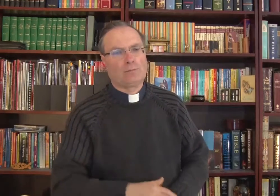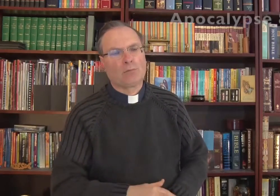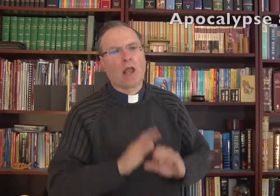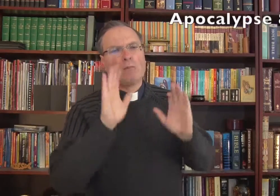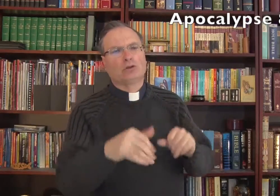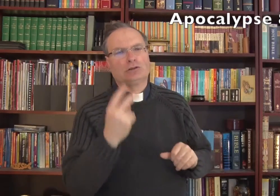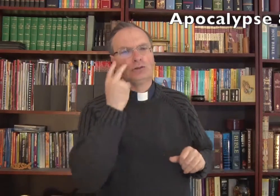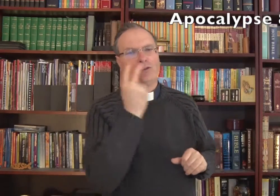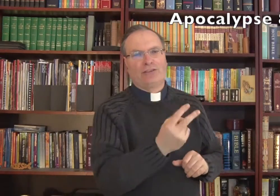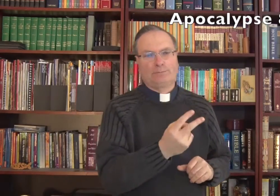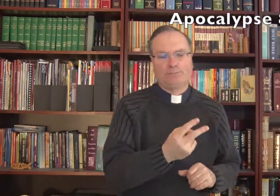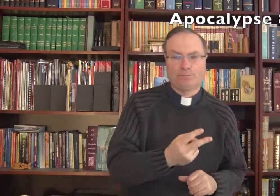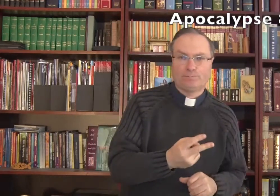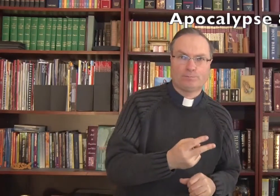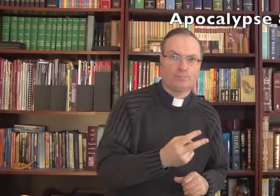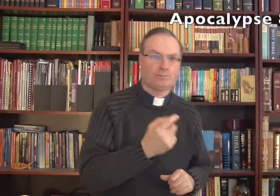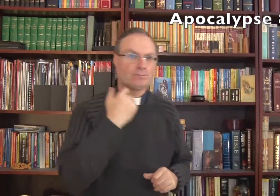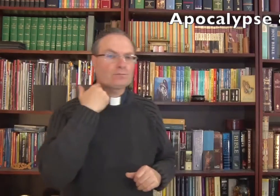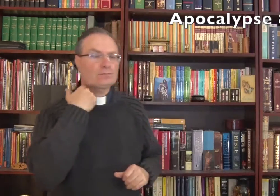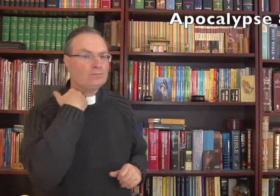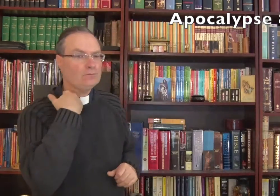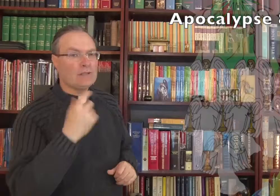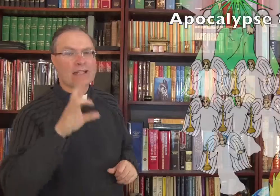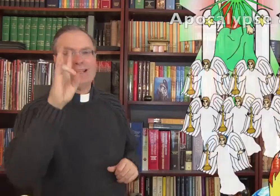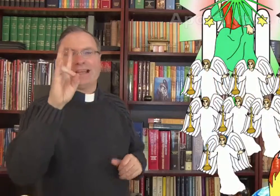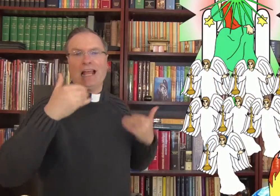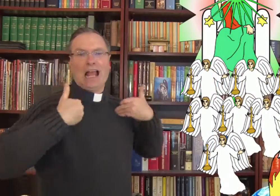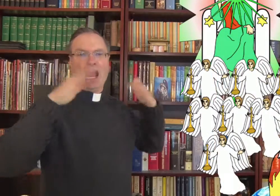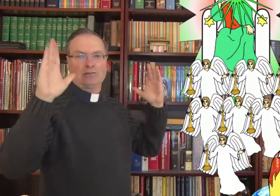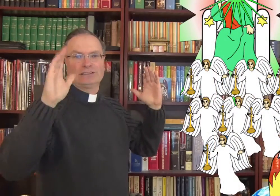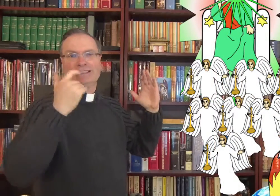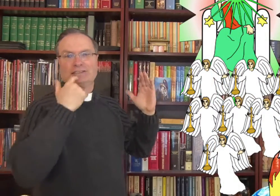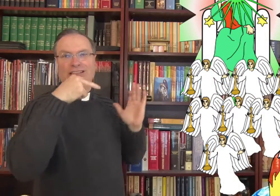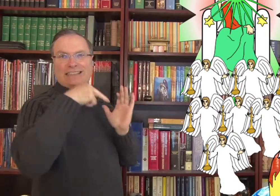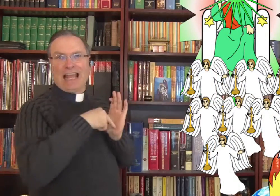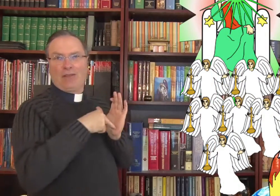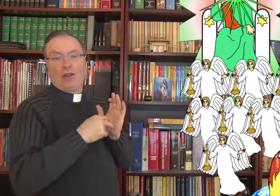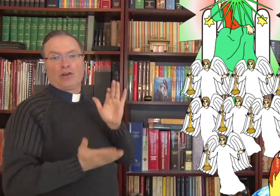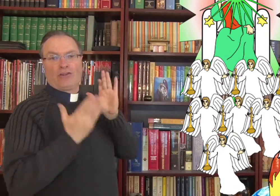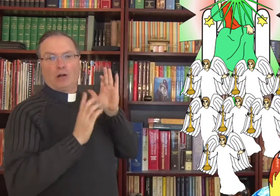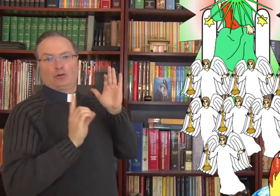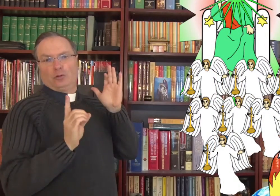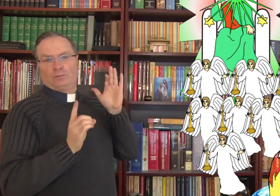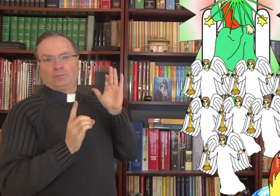«Puis je vis les sept anges qui se tiennent devant Dieu;